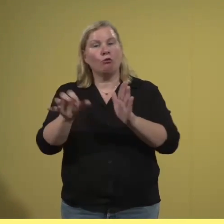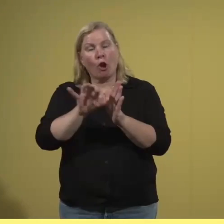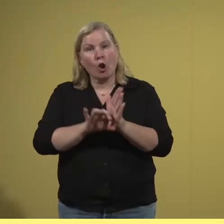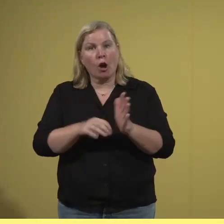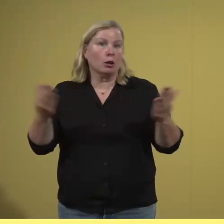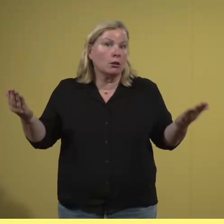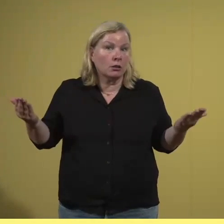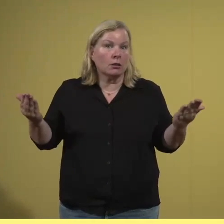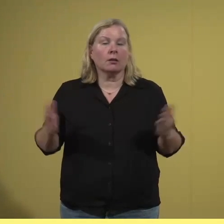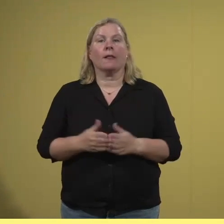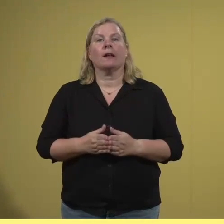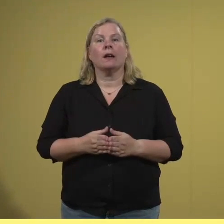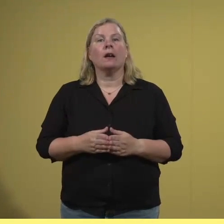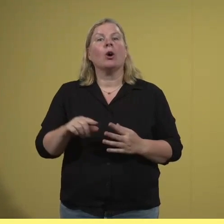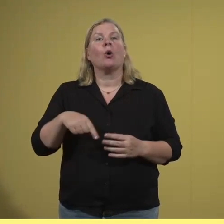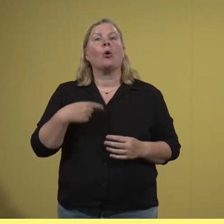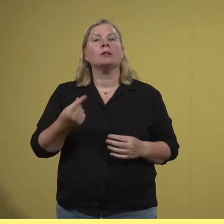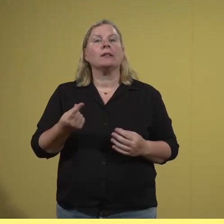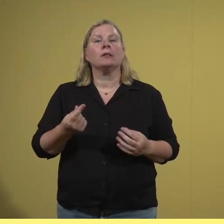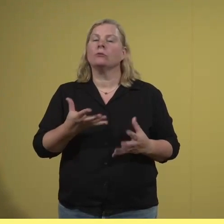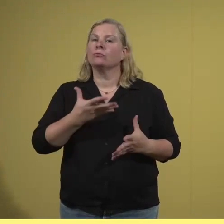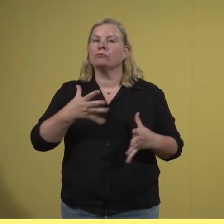Dann musst du gucken, dass du so eine schöne Form machst,